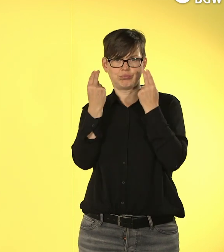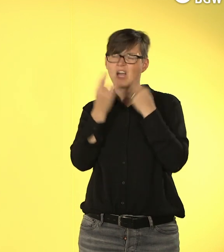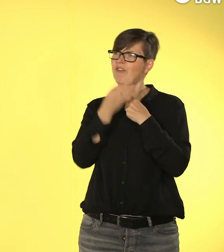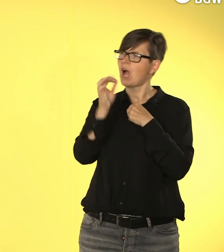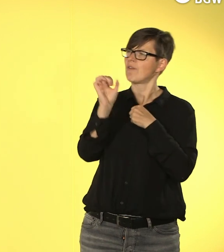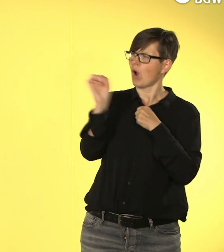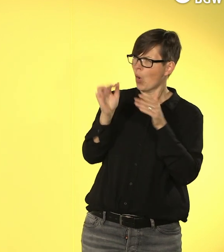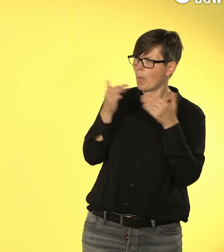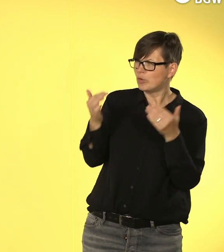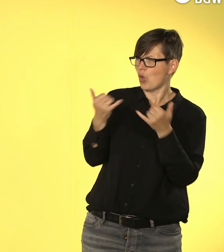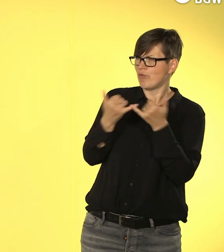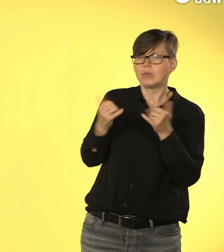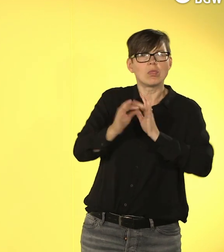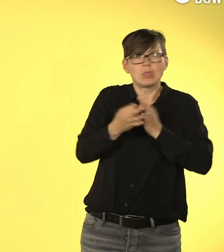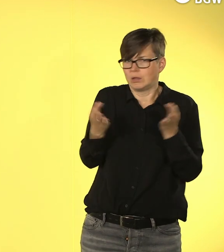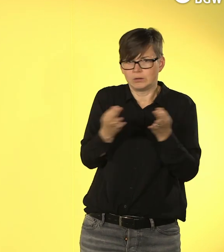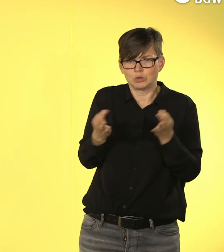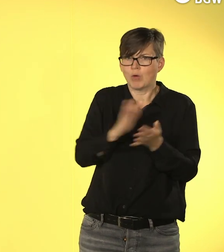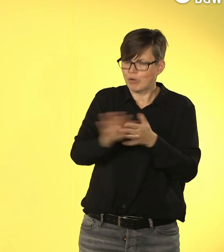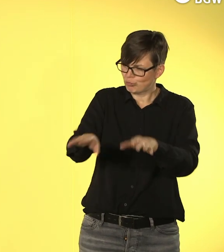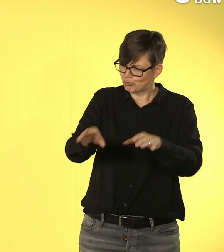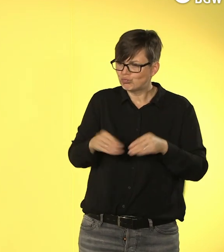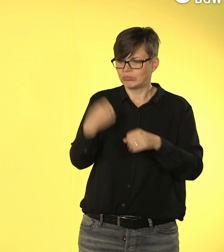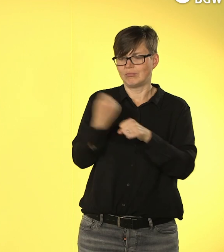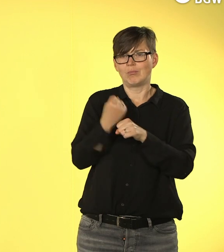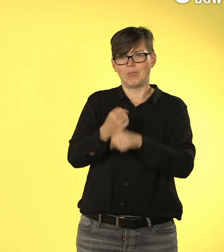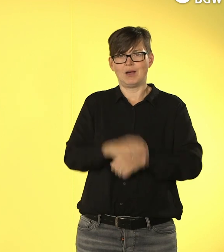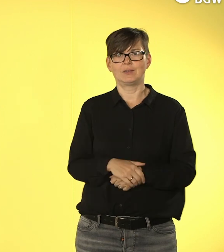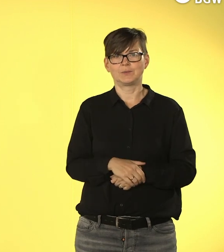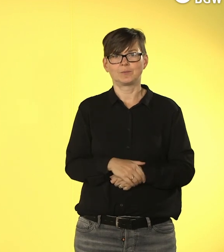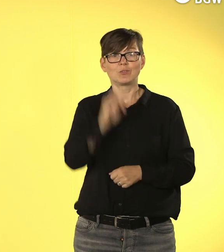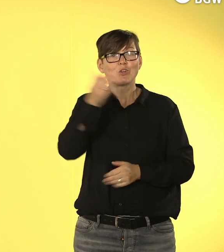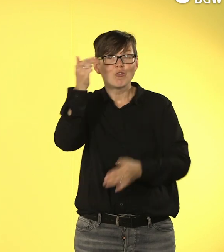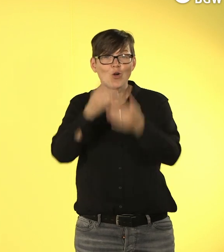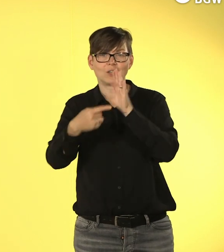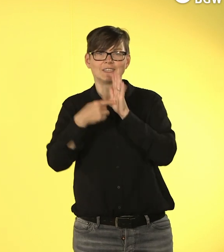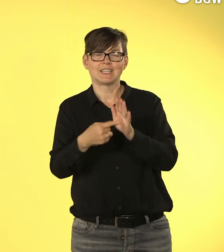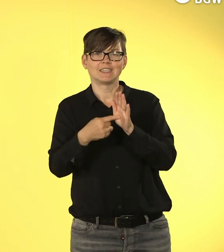Wenn ihr euch erinnert, am Anfang - diese Generation X oder Generation Y,